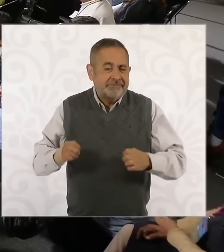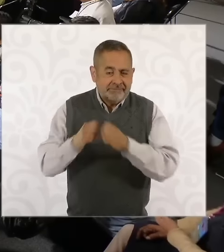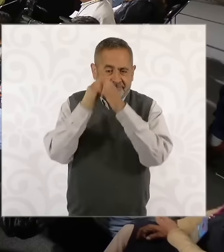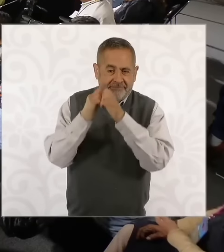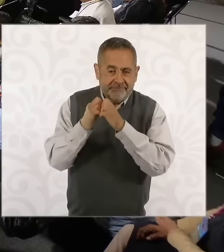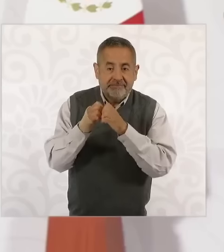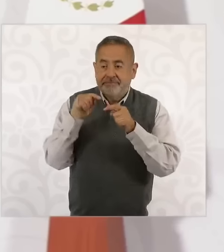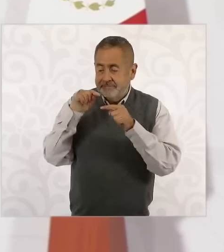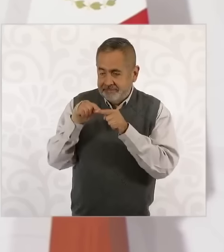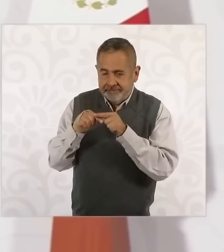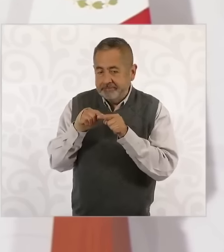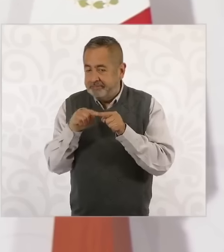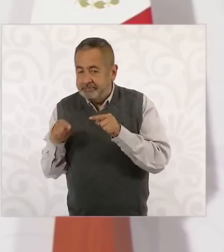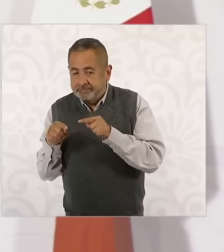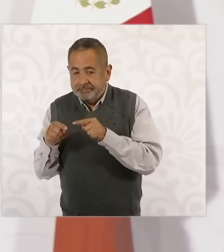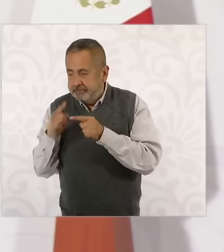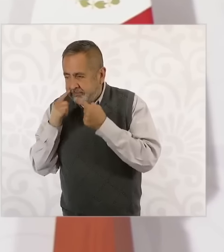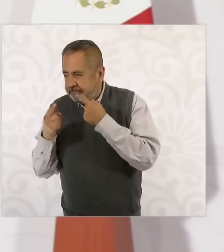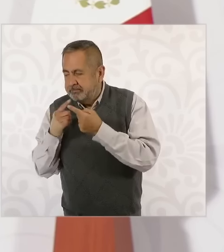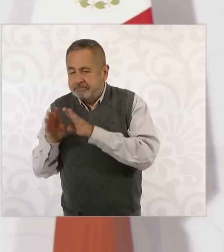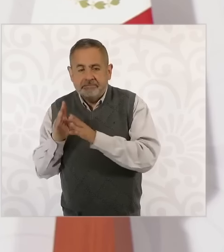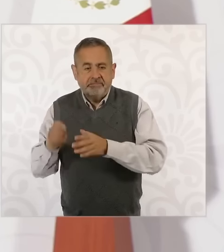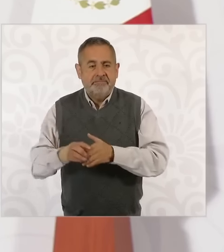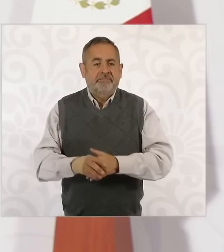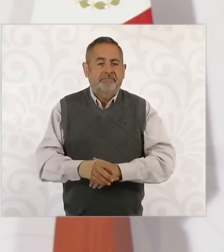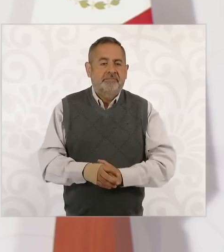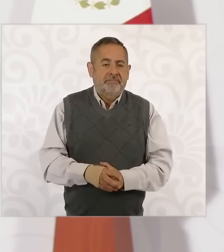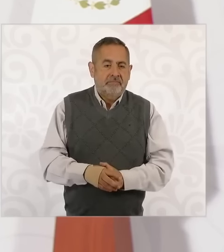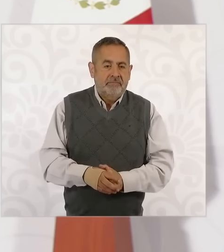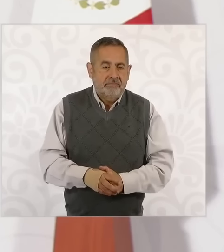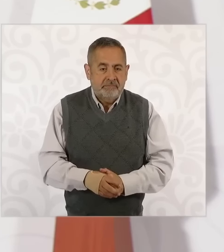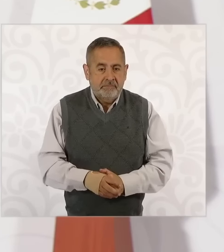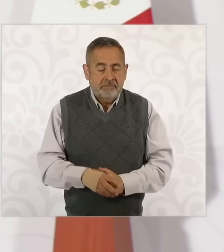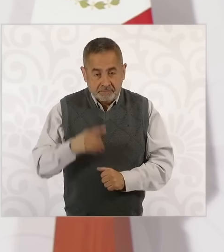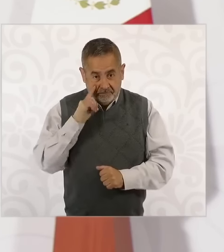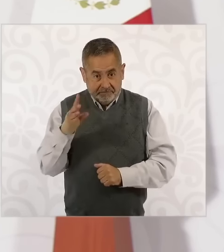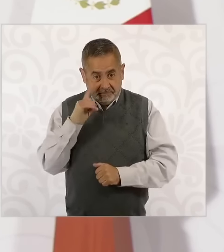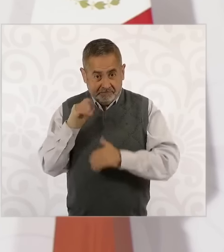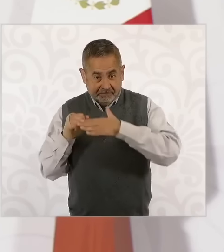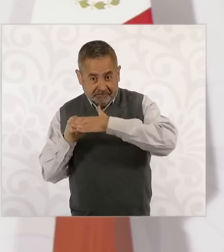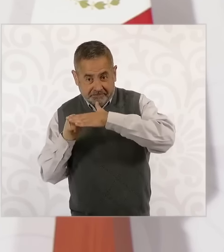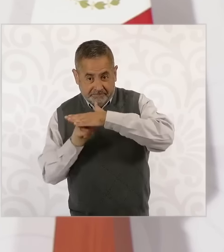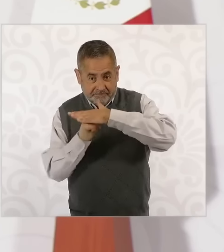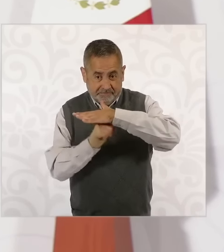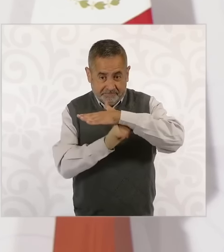nos vamos a detener en esta parte que ya tiene, como ven, pues un avance muy muy significativo.